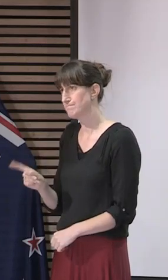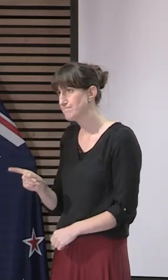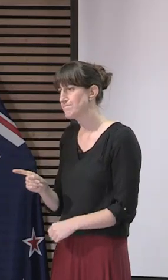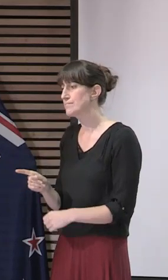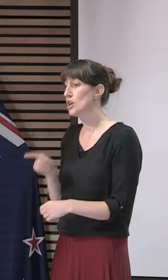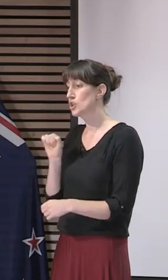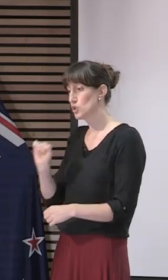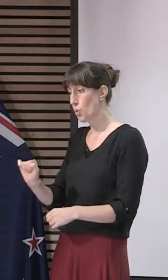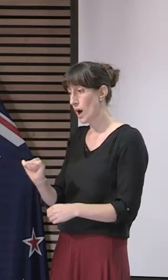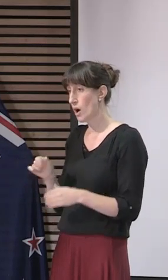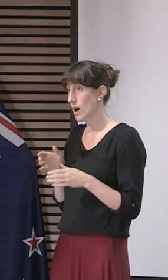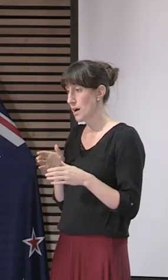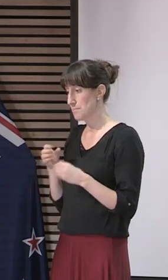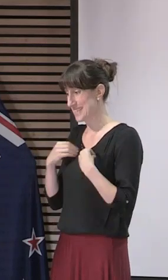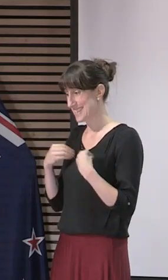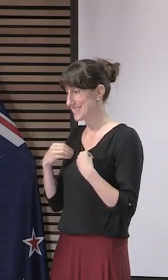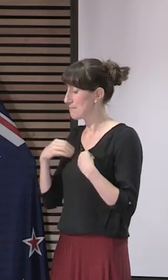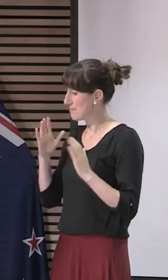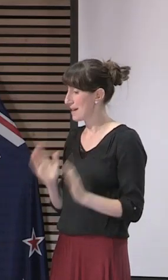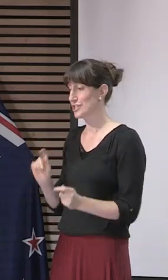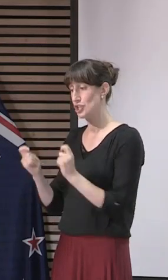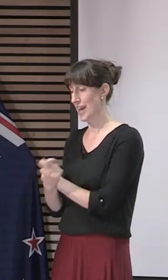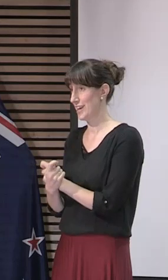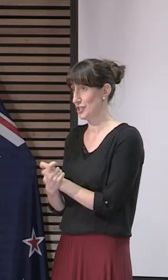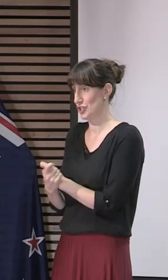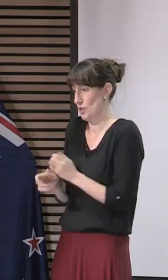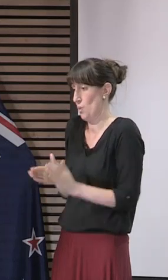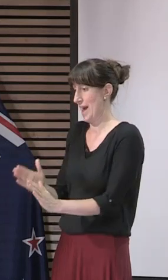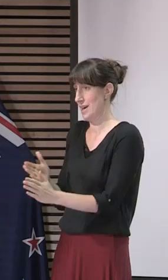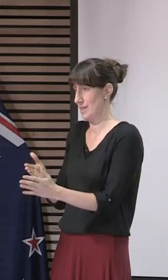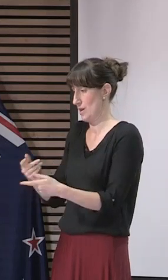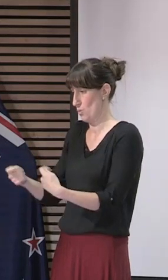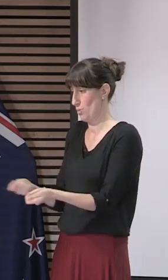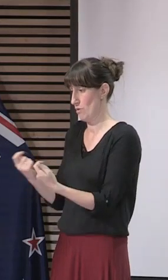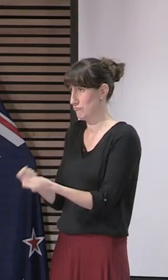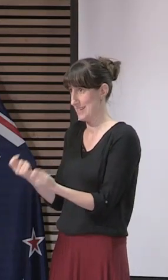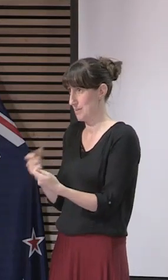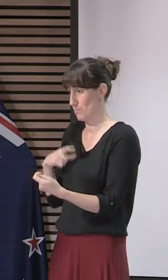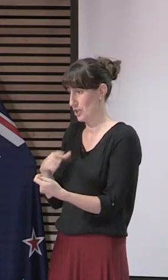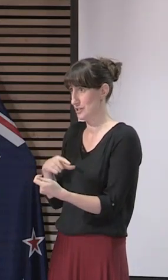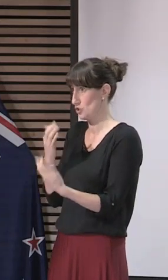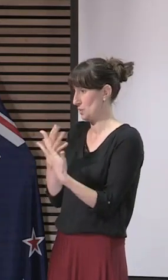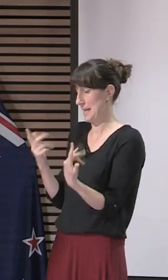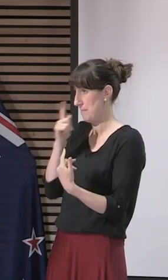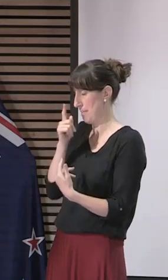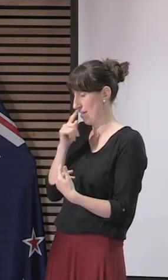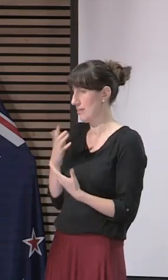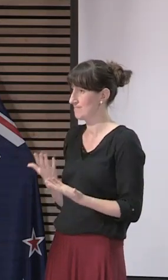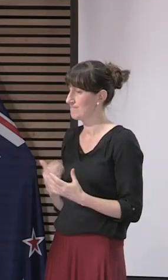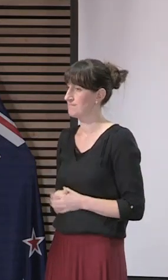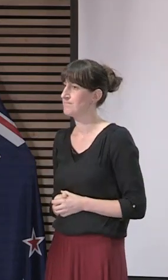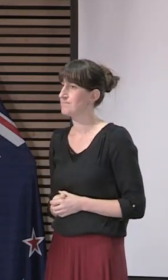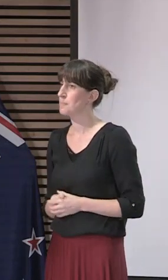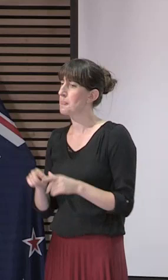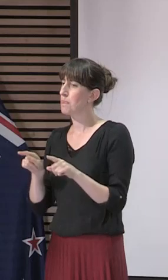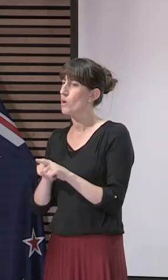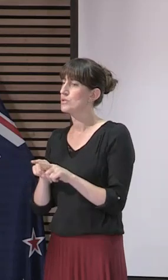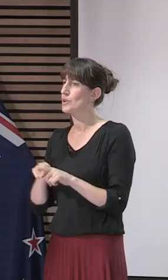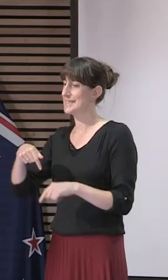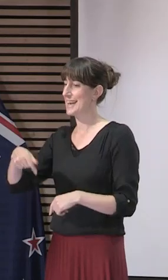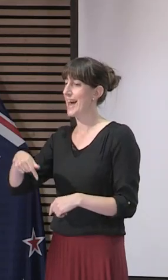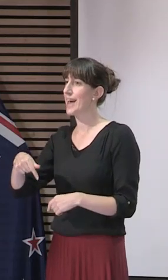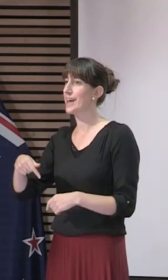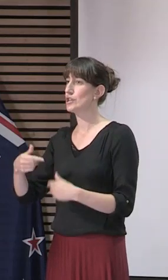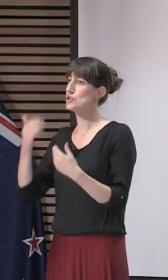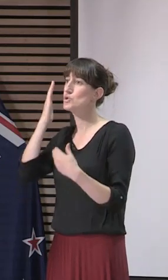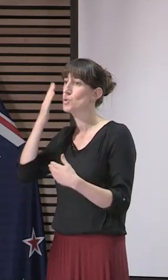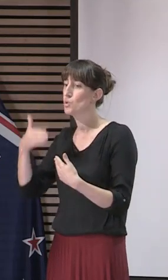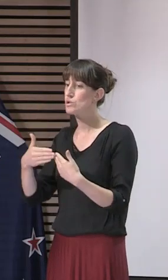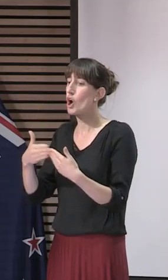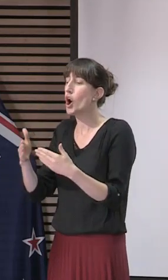ahau i korerotia ki te MBN